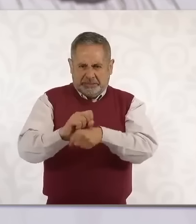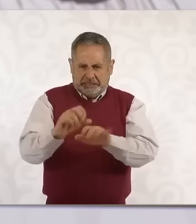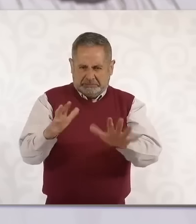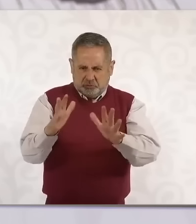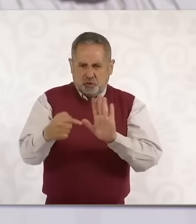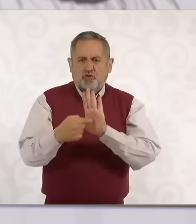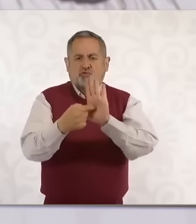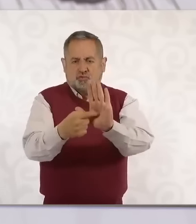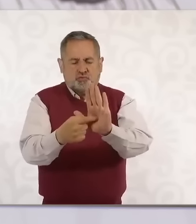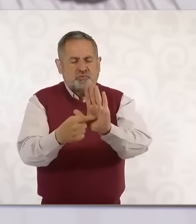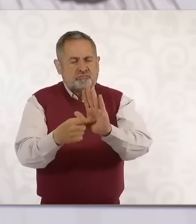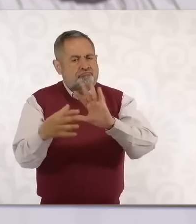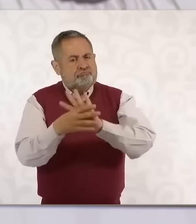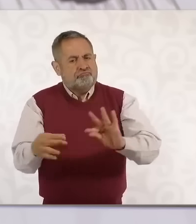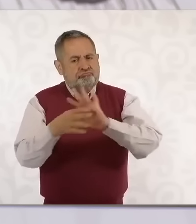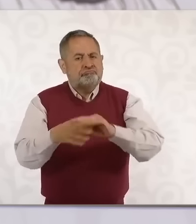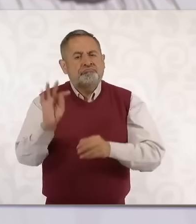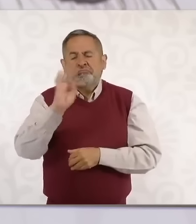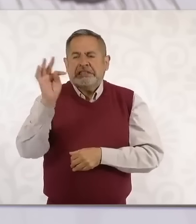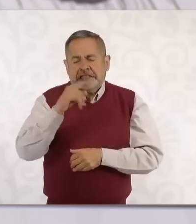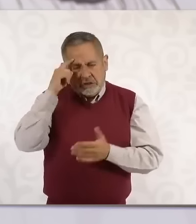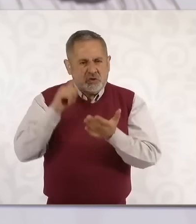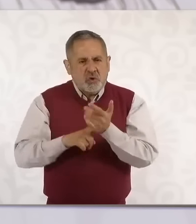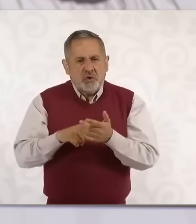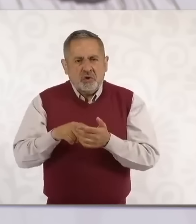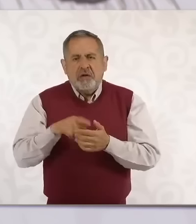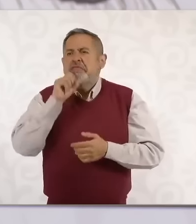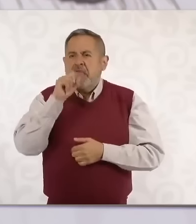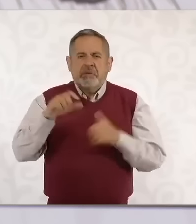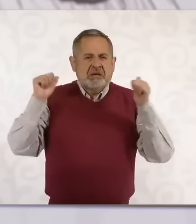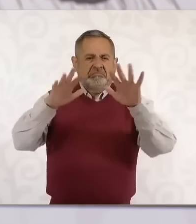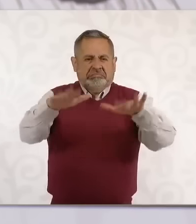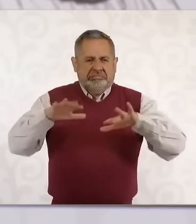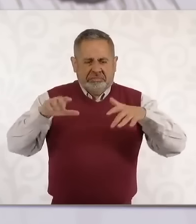estaremos presentándolo, probablemente haremos también un evento sea en el Museo de Antropología